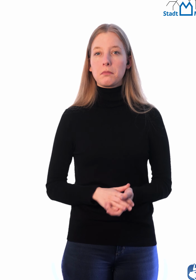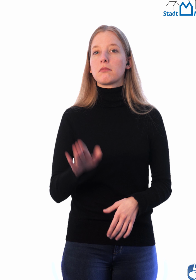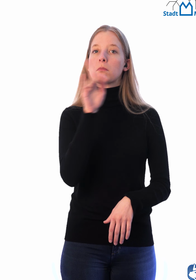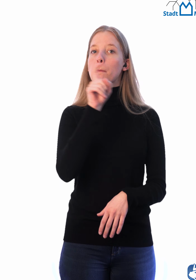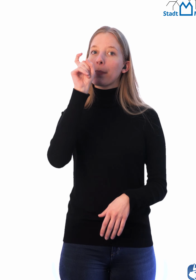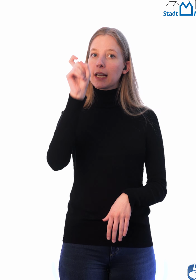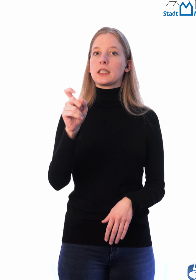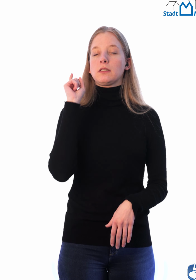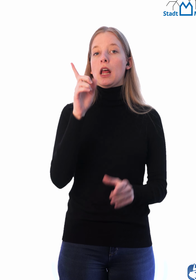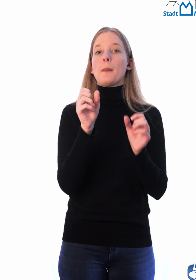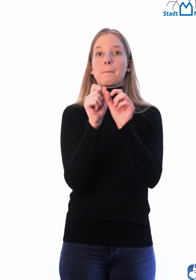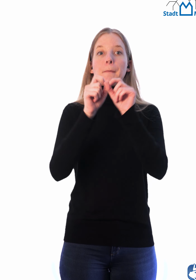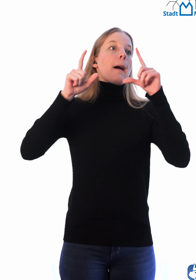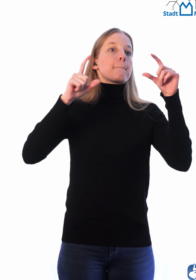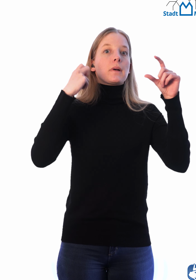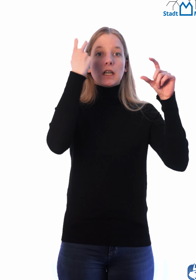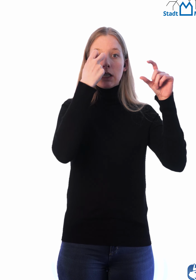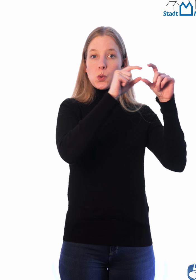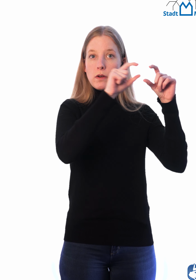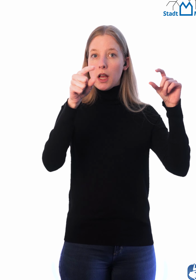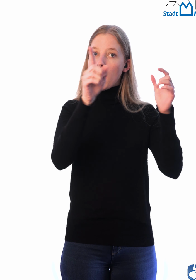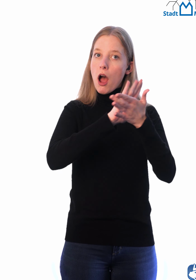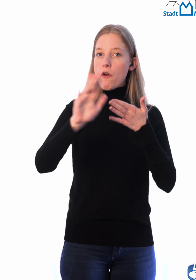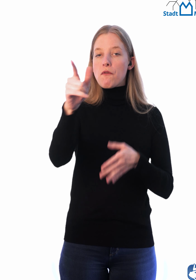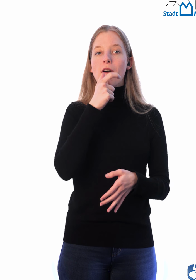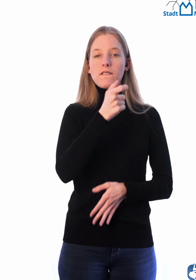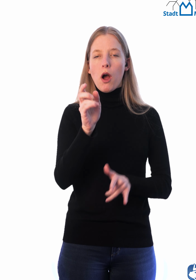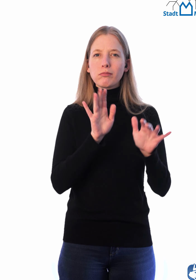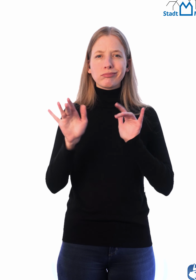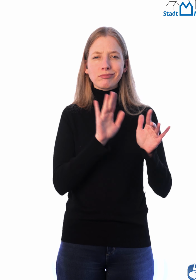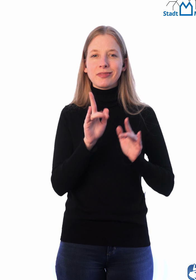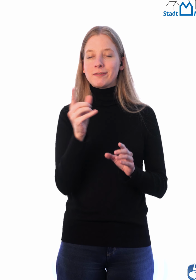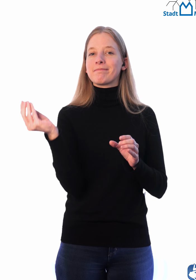Über einen Klick öffnet sich ein großes Suchfeld. Geben Sie einen Begriff ein.